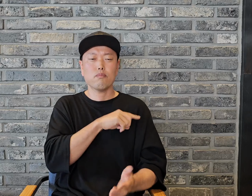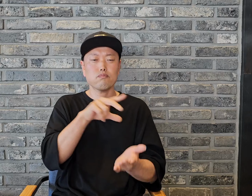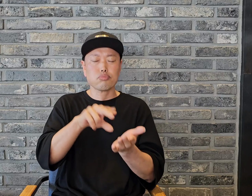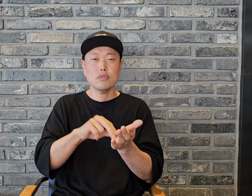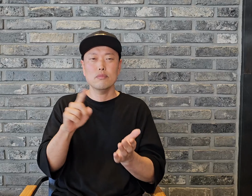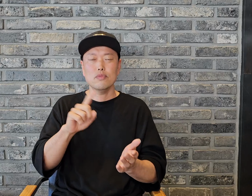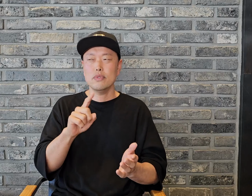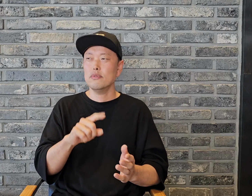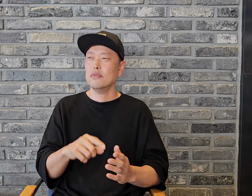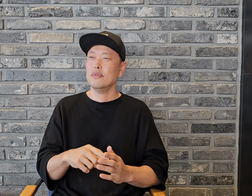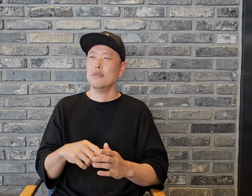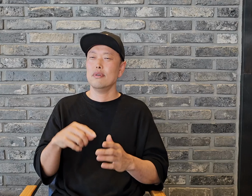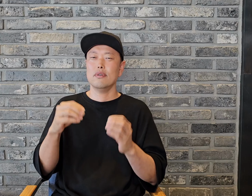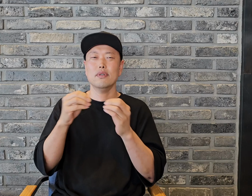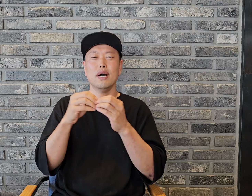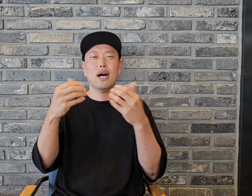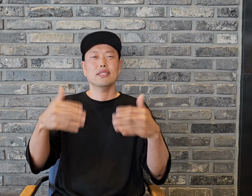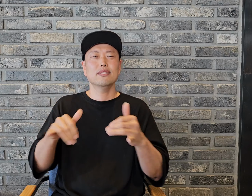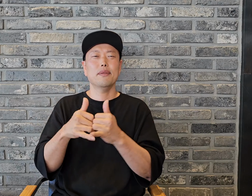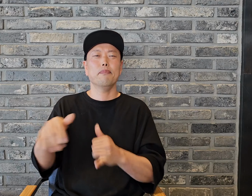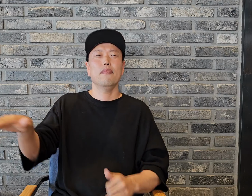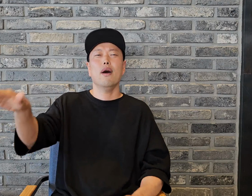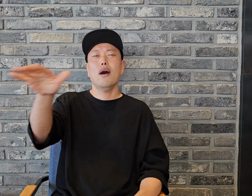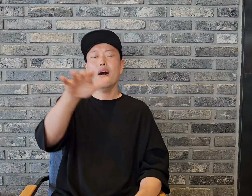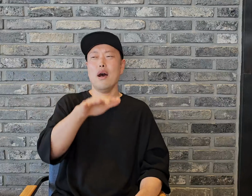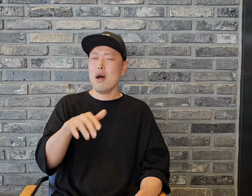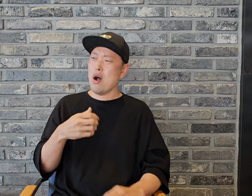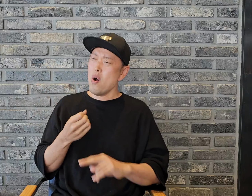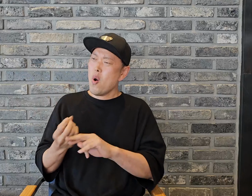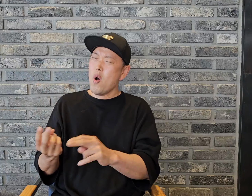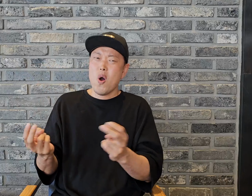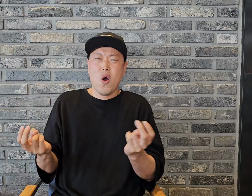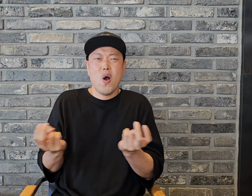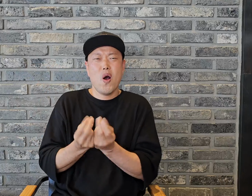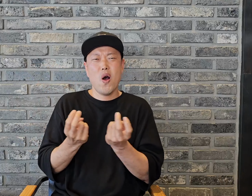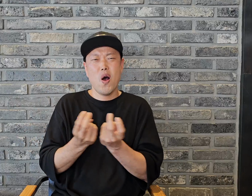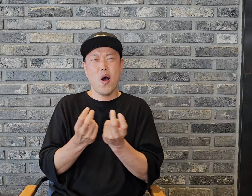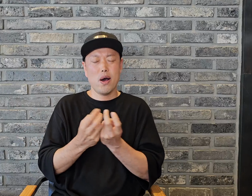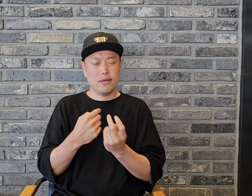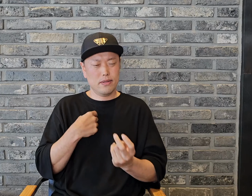Das Problem besteht darin, dass ich den Inhalt zusammenfasse und dabei sorgfältig darüber nachdenke, wie ich ihn gehörlosen Menschen vermitteln kann